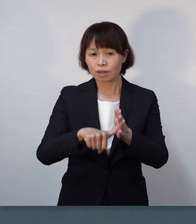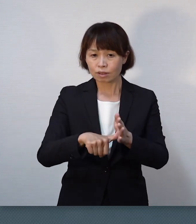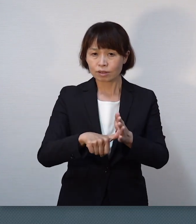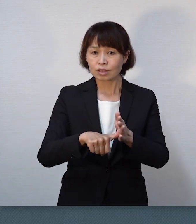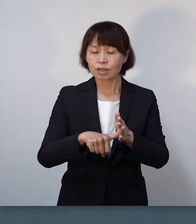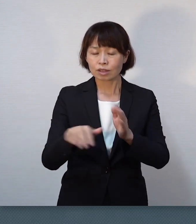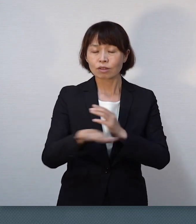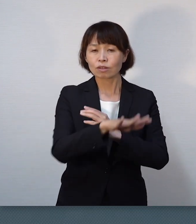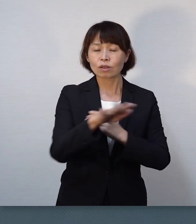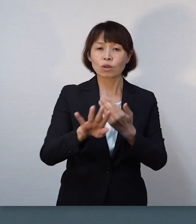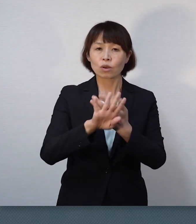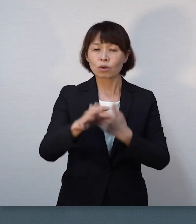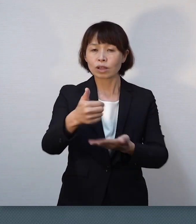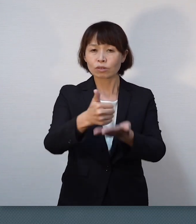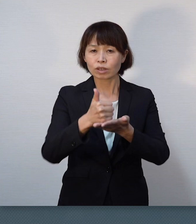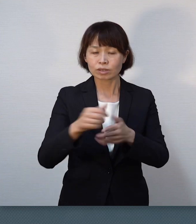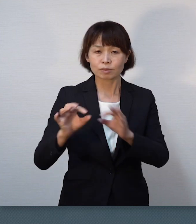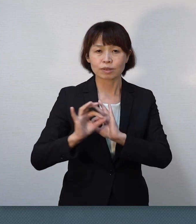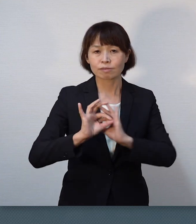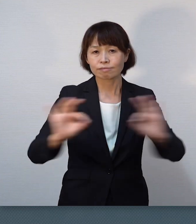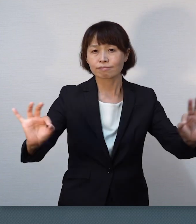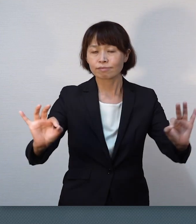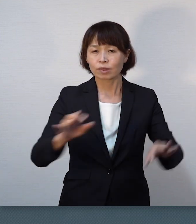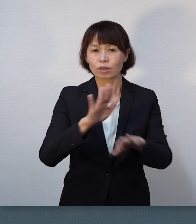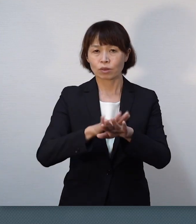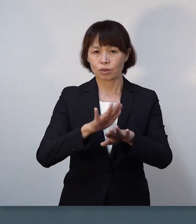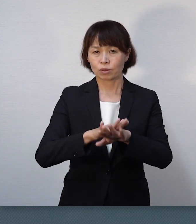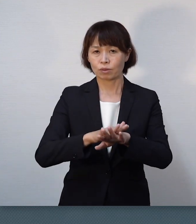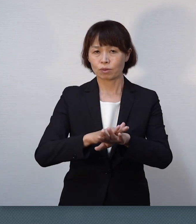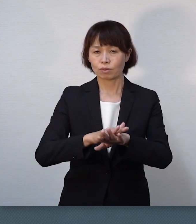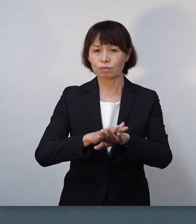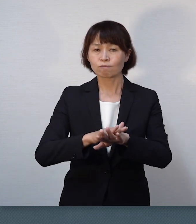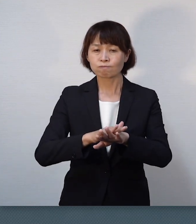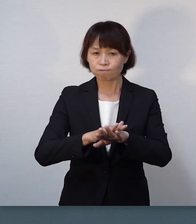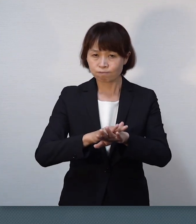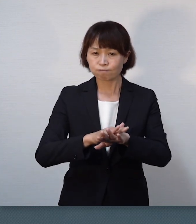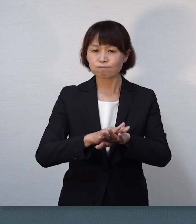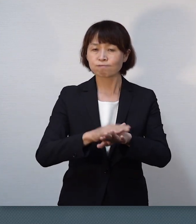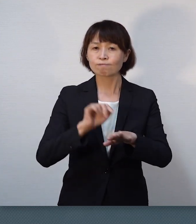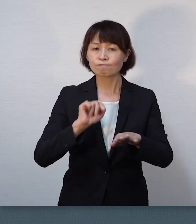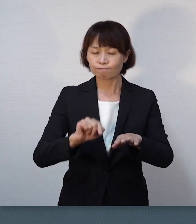LINEを通じて皆さんのところに連絡がいきます